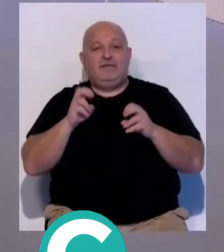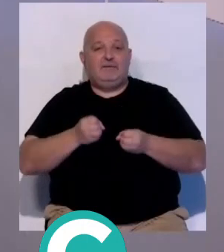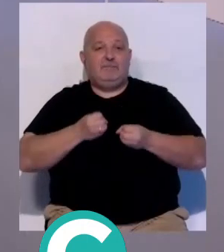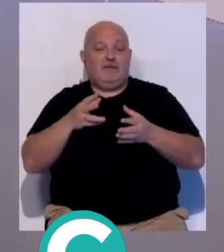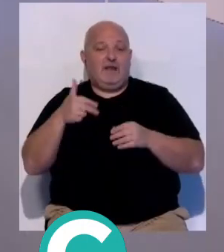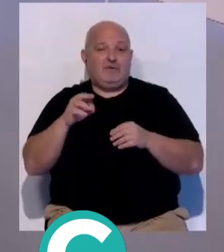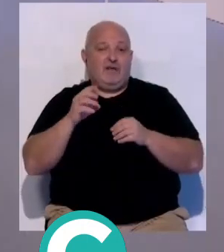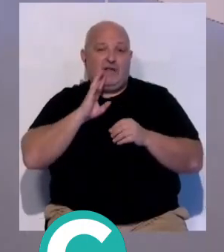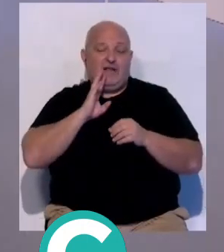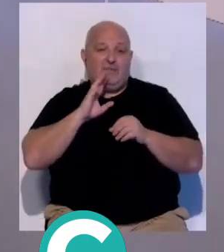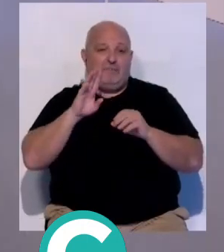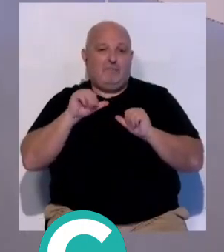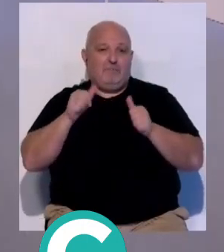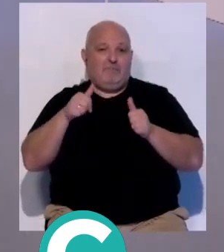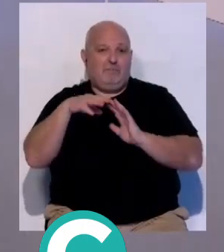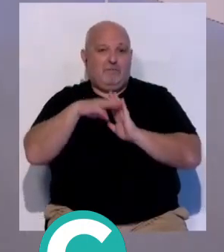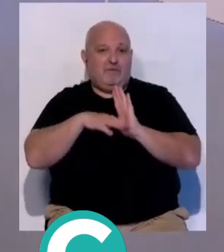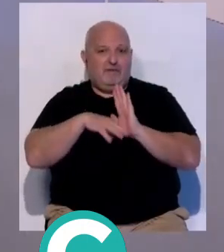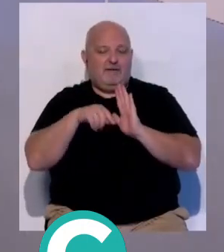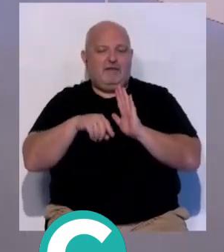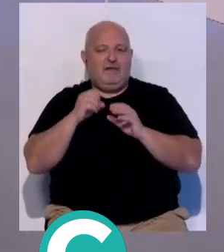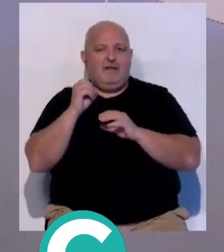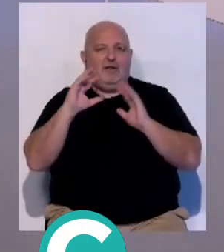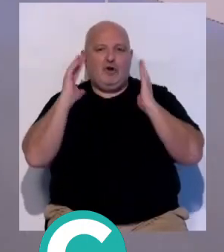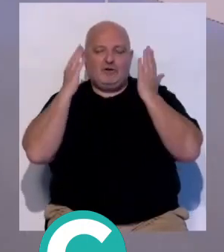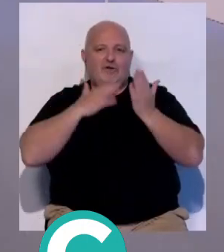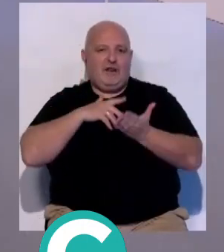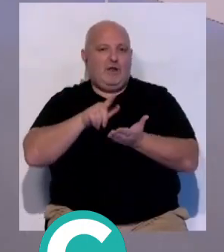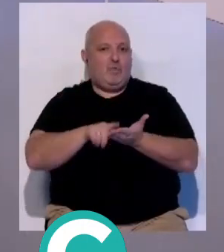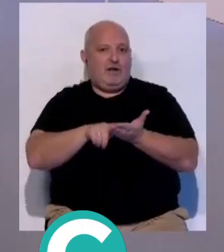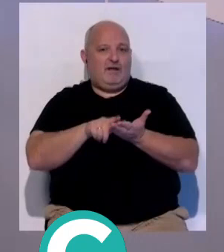Nacho principio del programa ese congreso de la lengua que se está desarrollando en